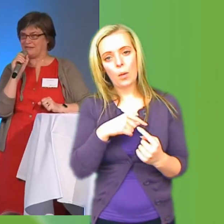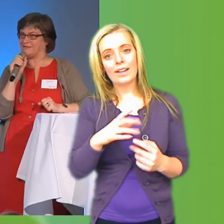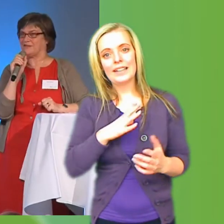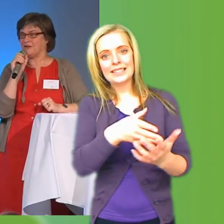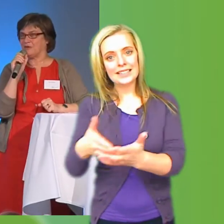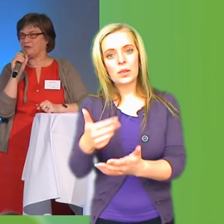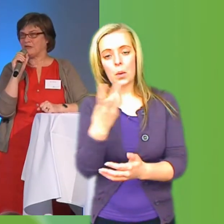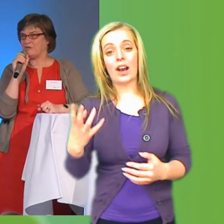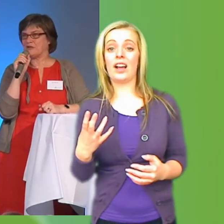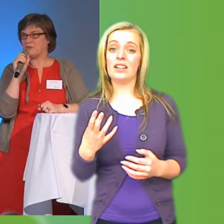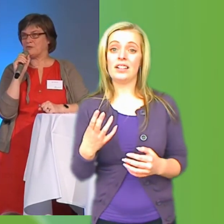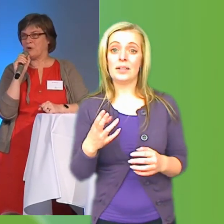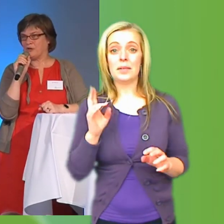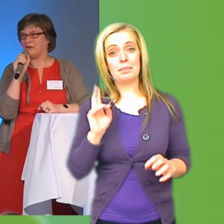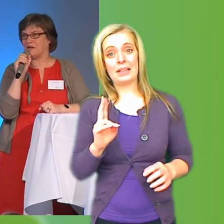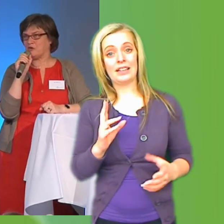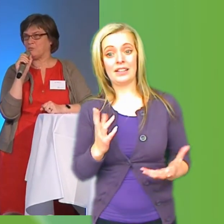Men det är utmanande att jobba på tvärs.